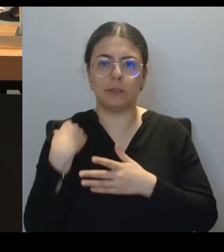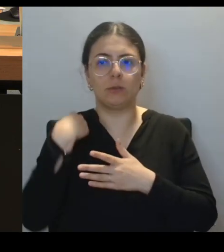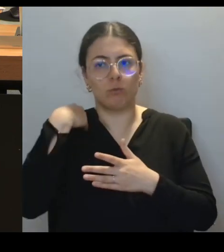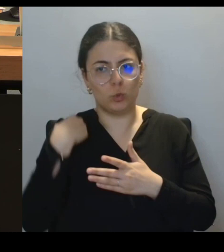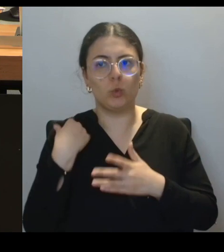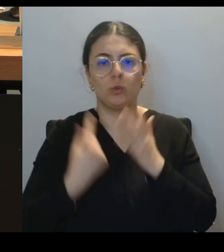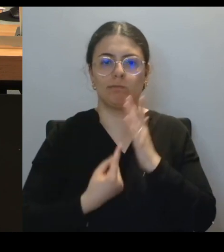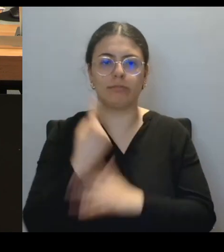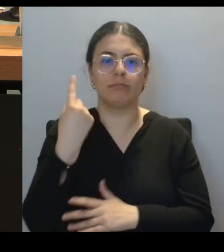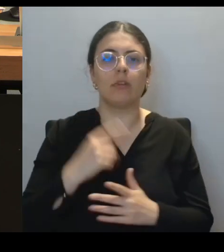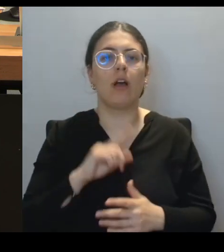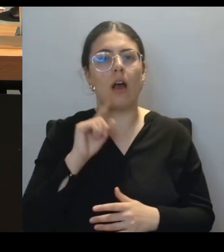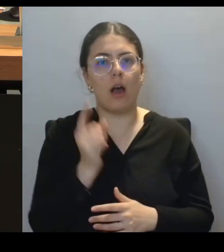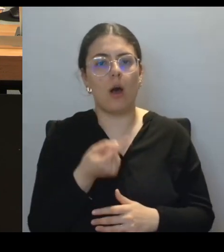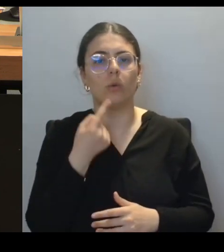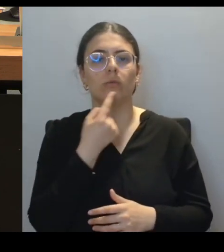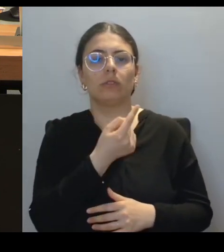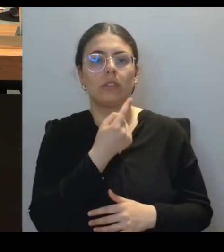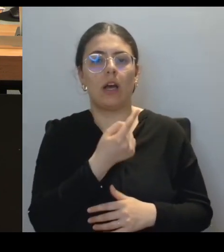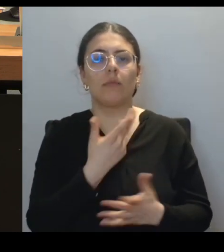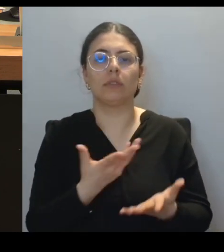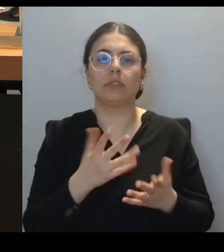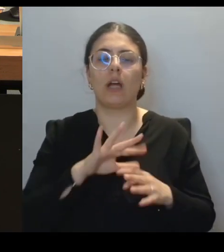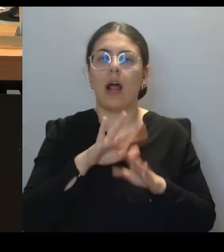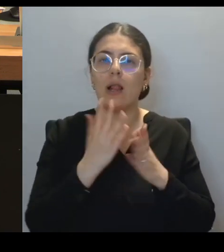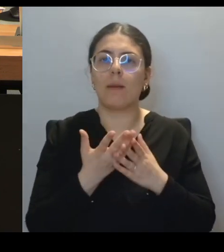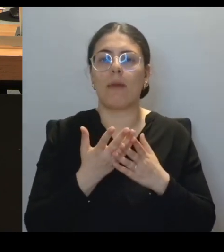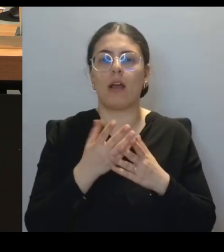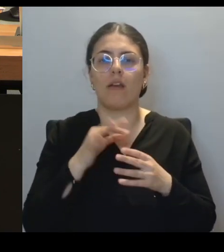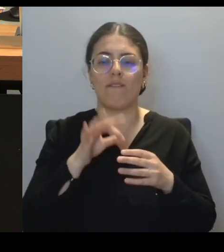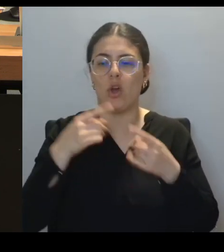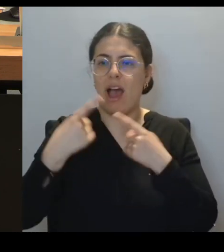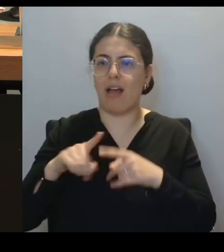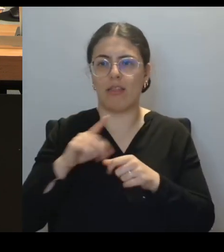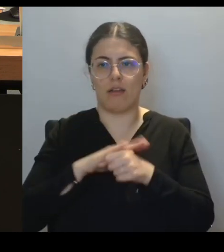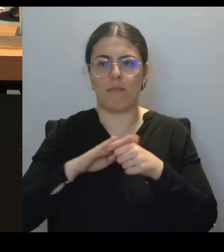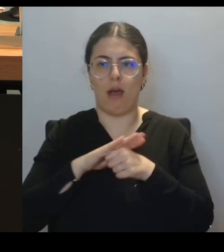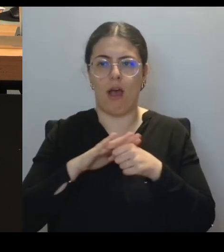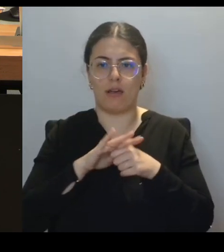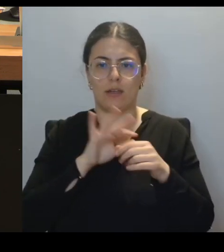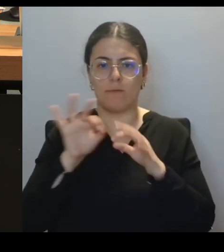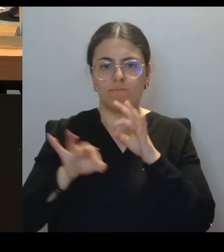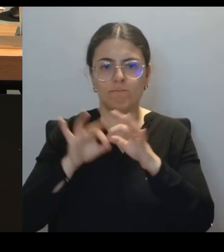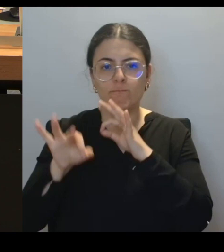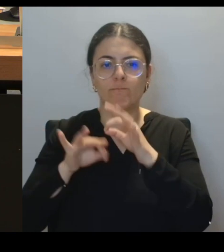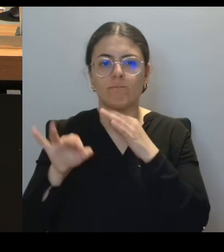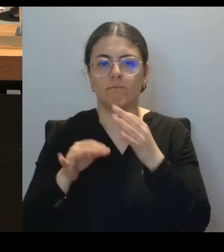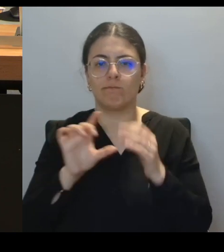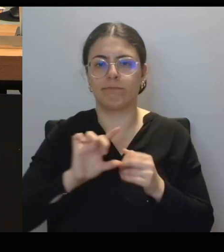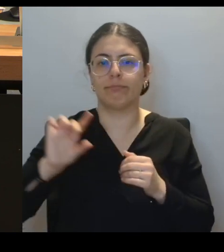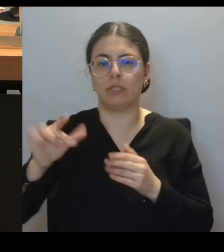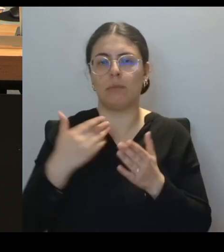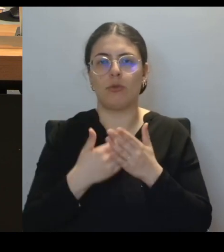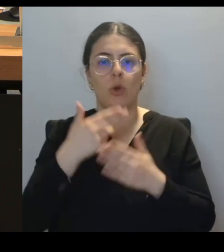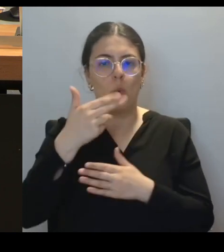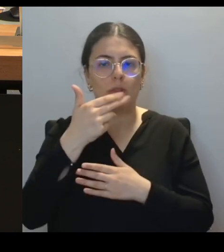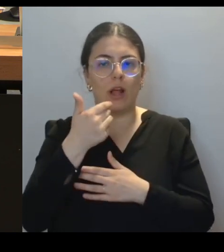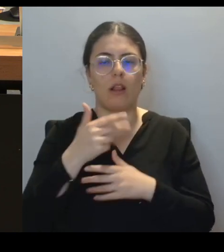Branchen, beispielsweise Hotellerie, Gastronomie, den gesamten Tourismus in dieser Stadt ein großes Pfund beizutragen hat.